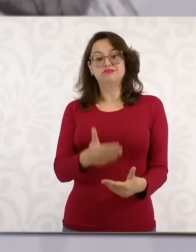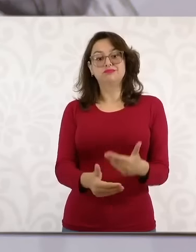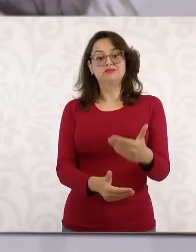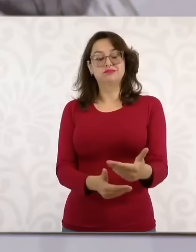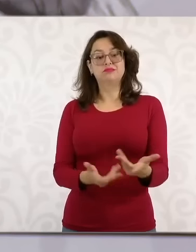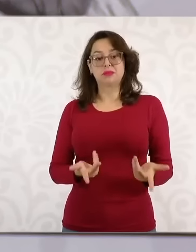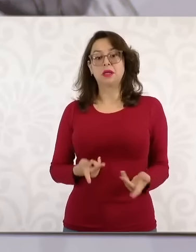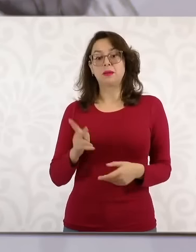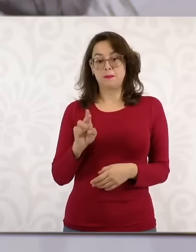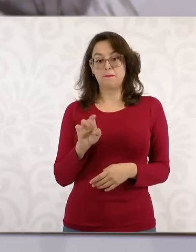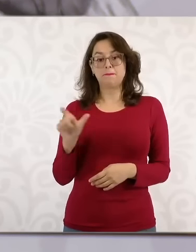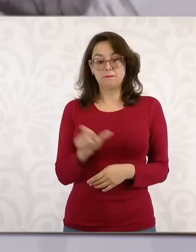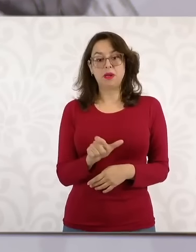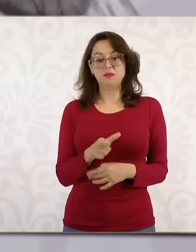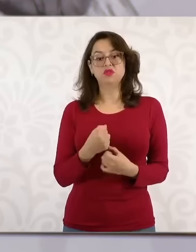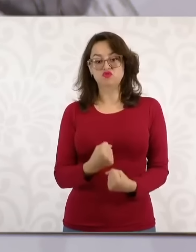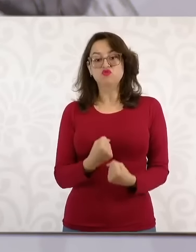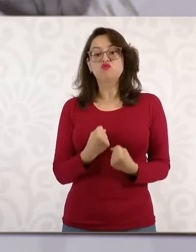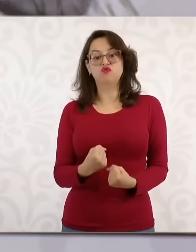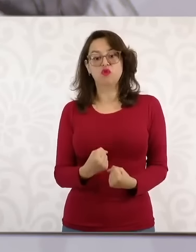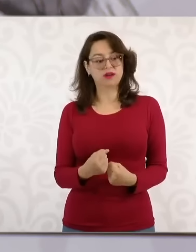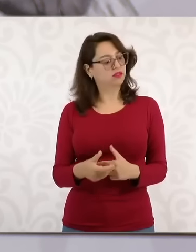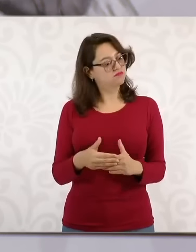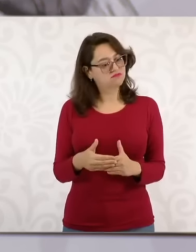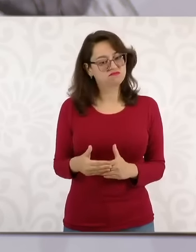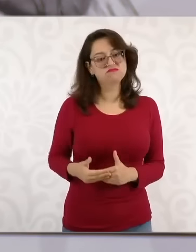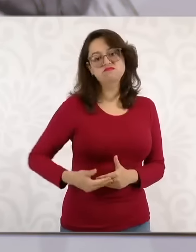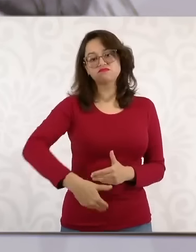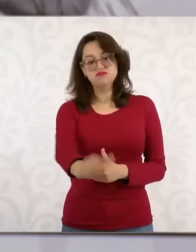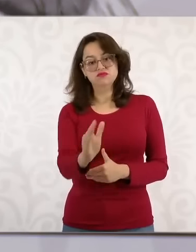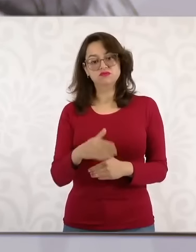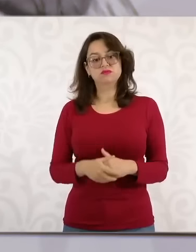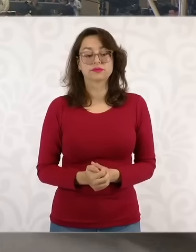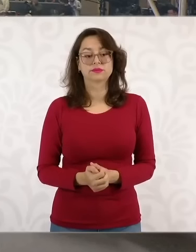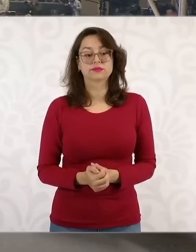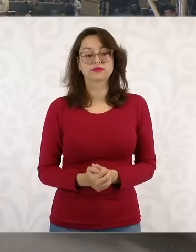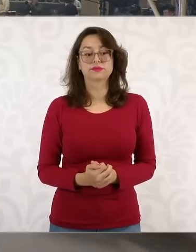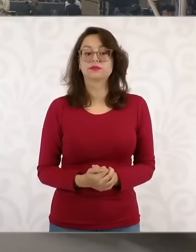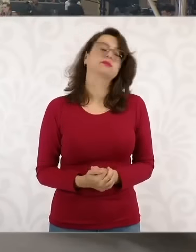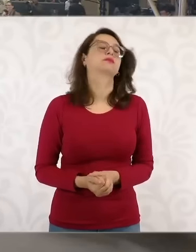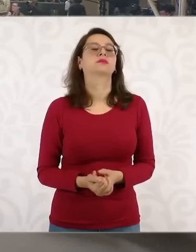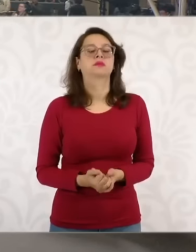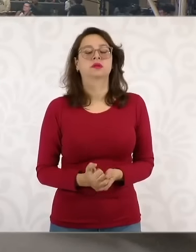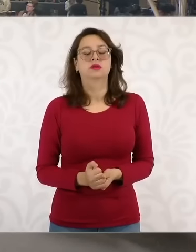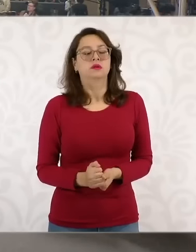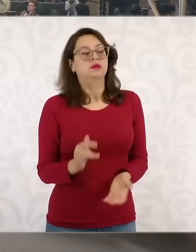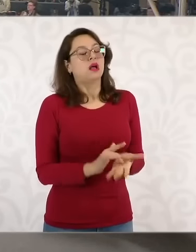un Pemex fuerte en el presente y en el futuro para el pueblo de México. Gracias, presidenta.